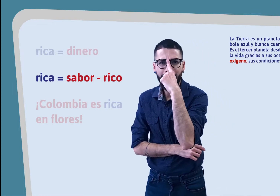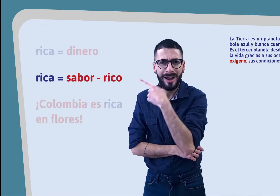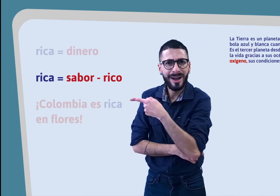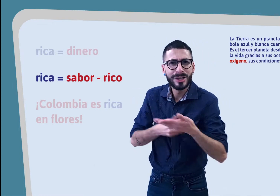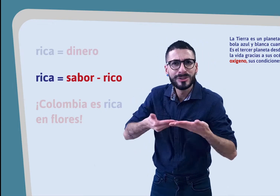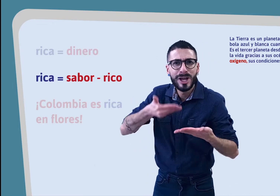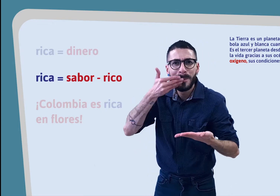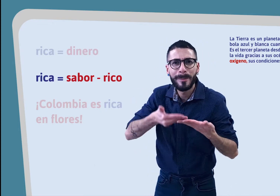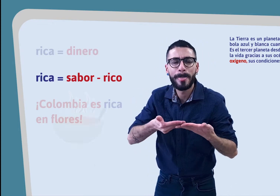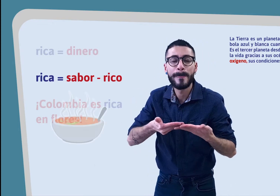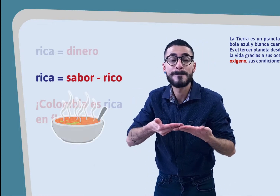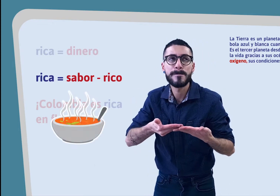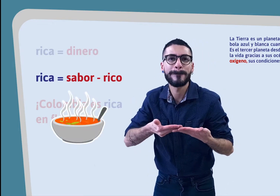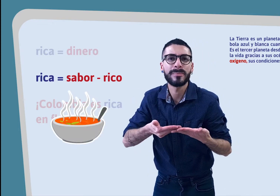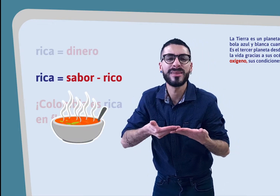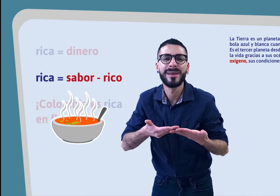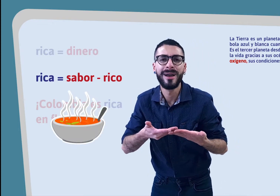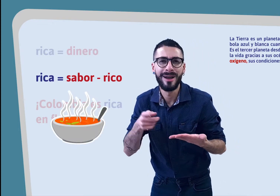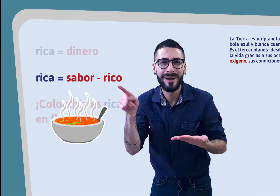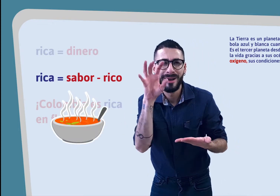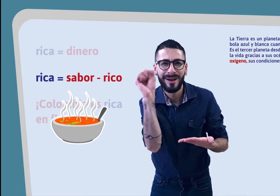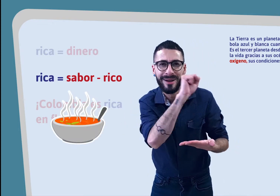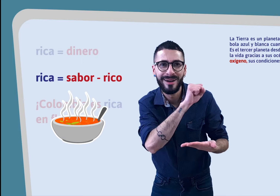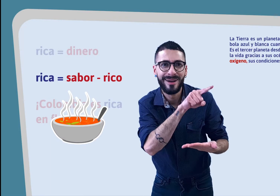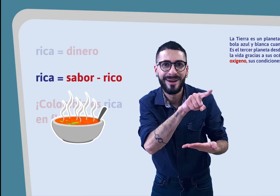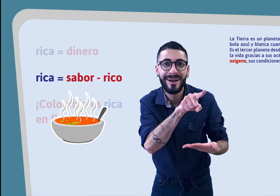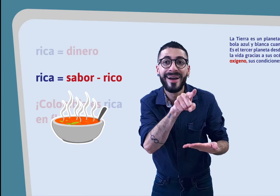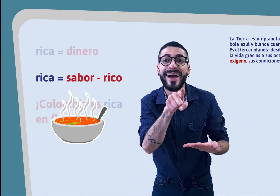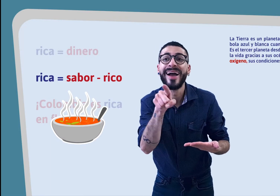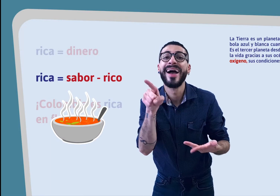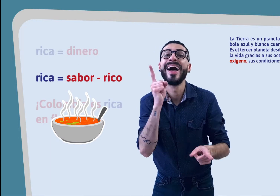Bien, al tomar una sopa muy deliciosa. ¿Se dan cuenta?